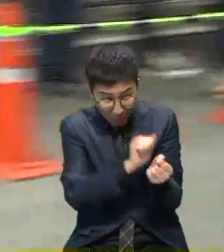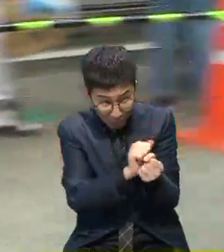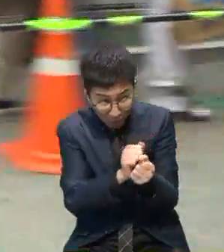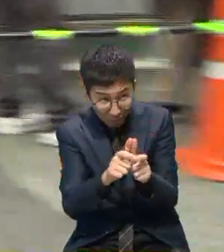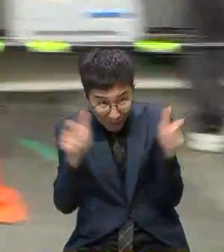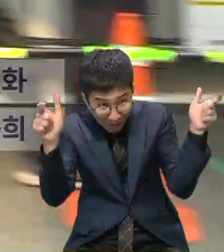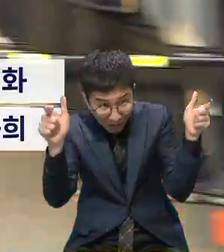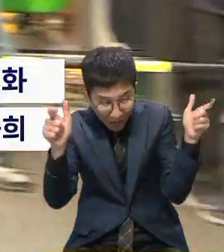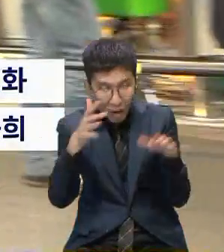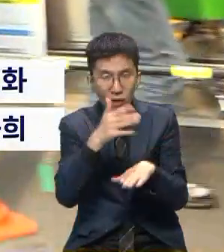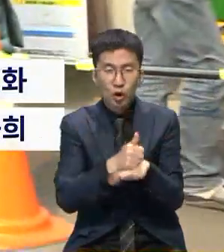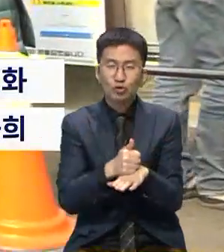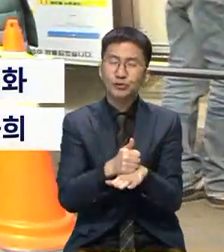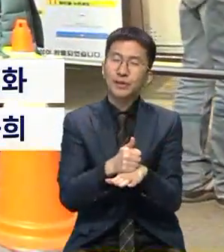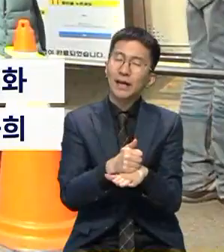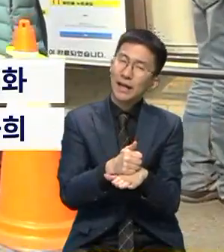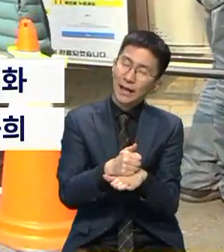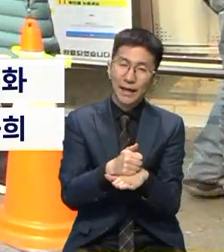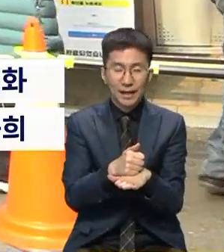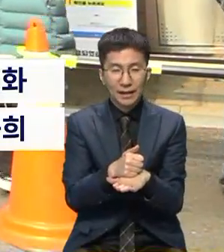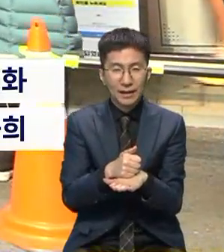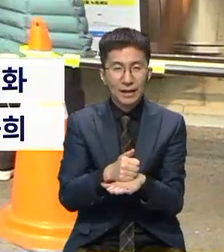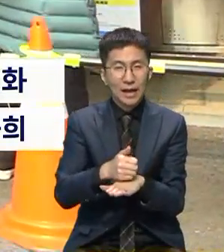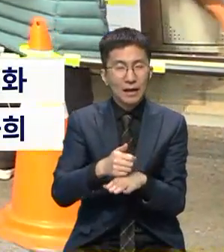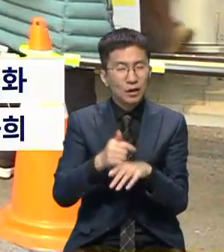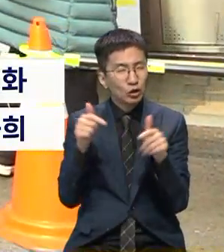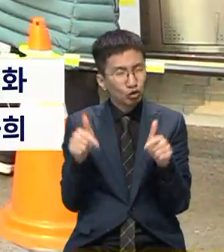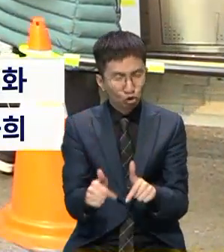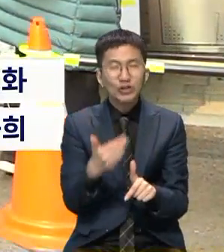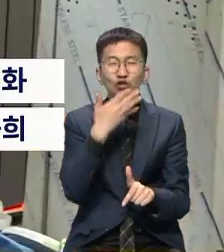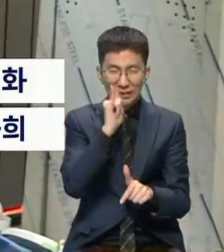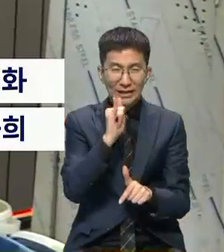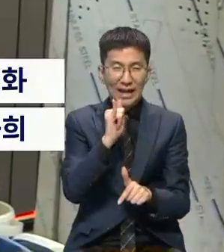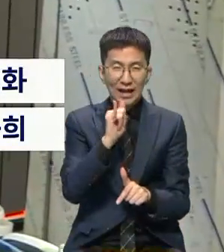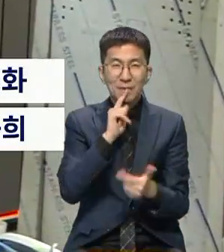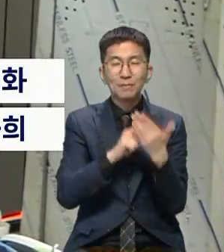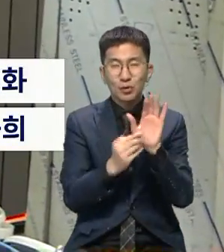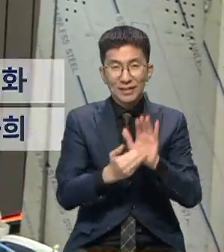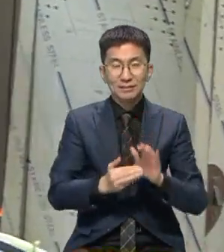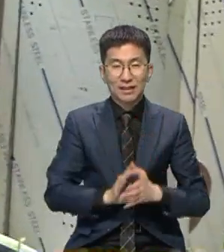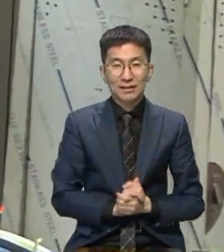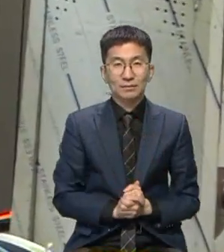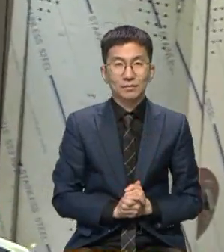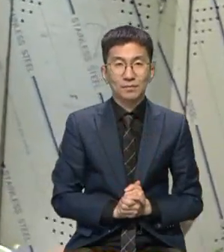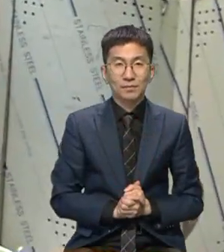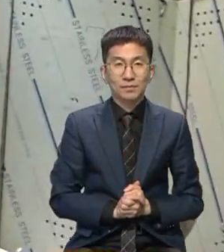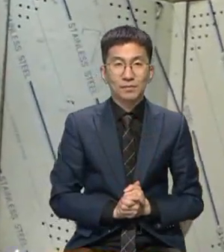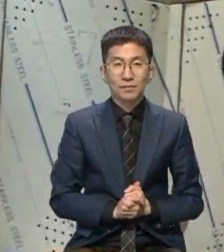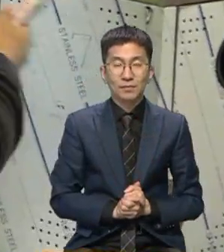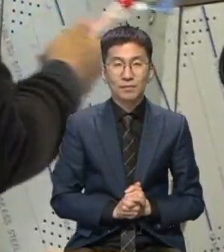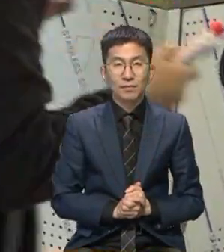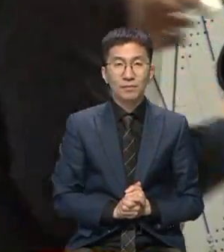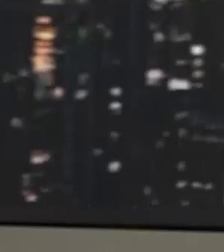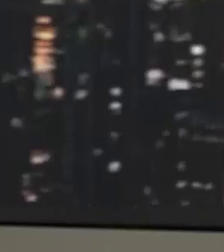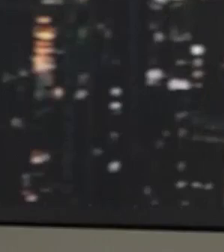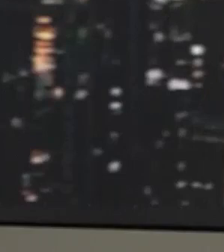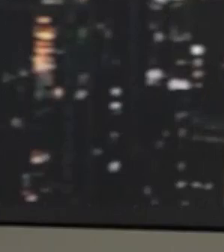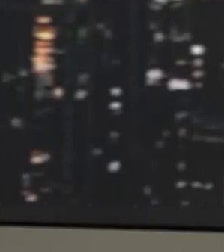의견 수렴을 거쳐 최종 시행 여부를 검토하기로 했습니다. SBS 김덕현입니다.